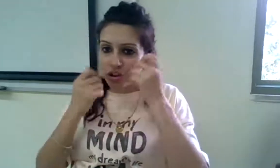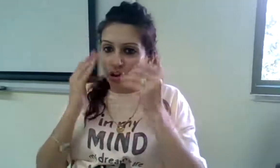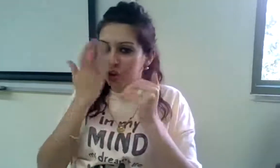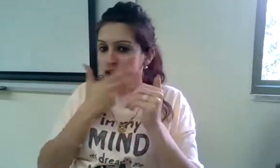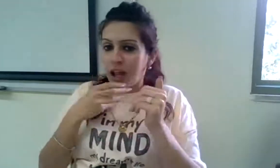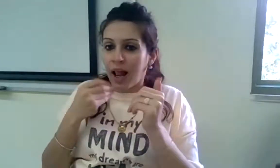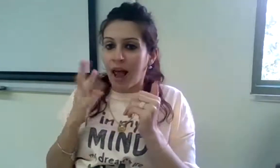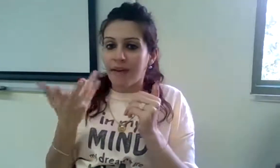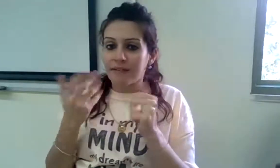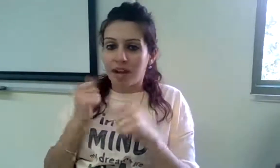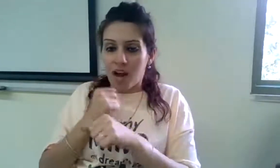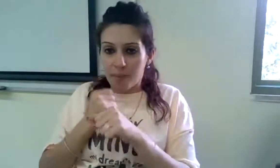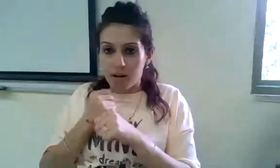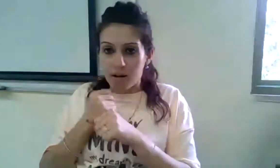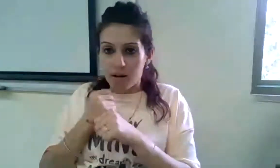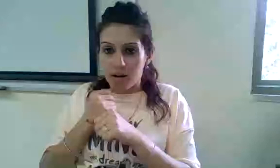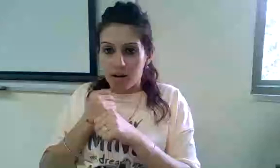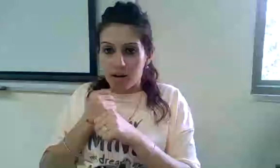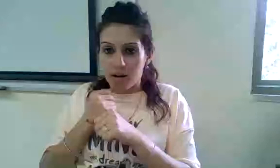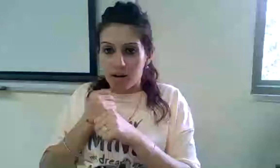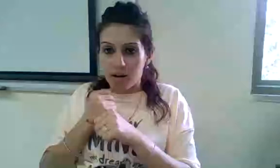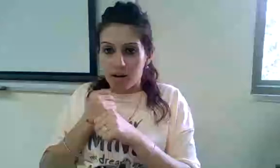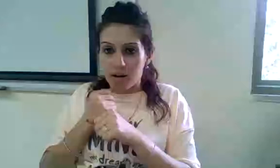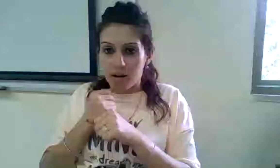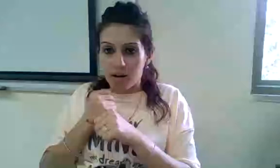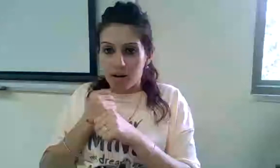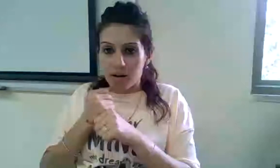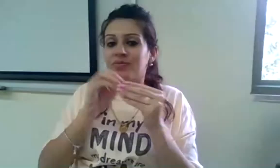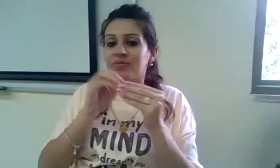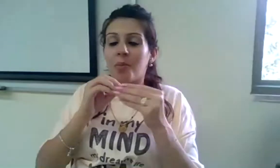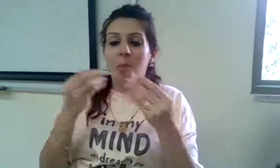وفي بعض الأحيان بصبح المنزل امتدادا للعمل المدرسي